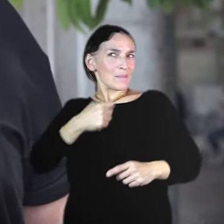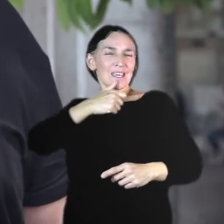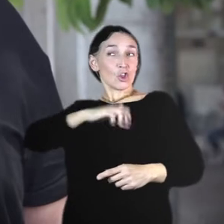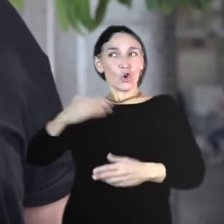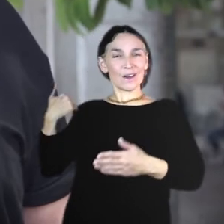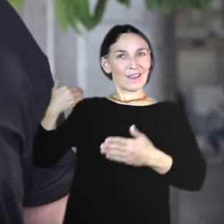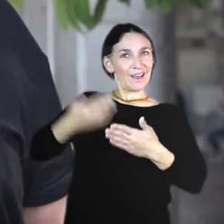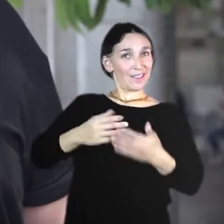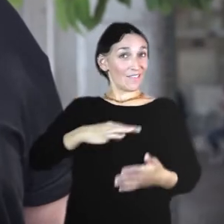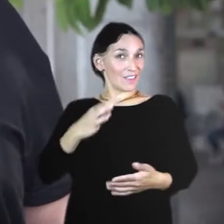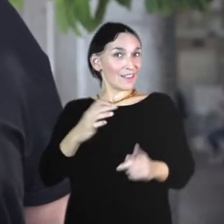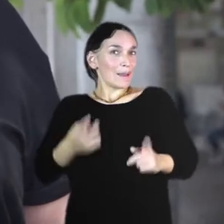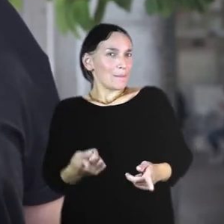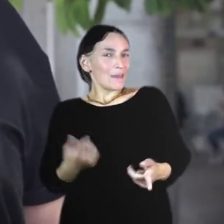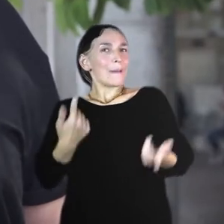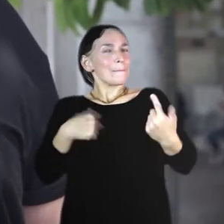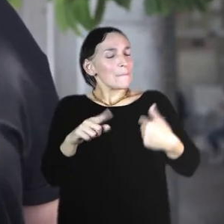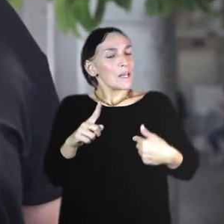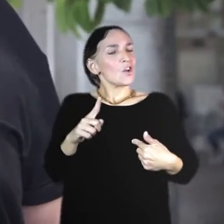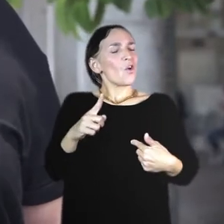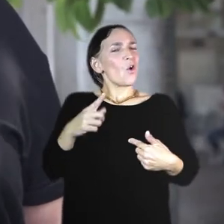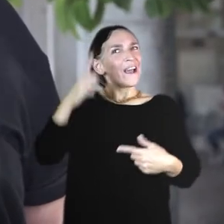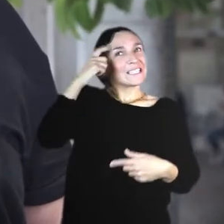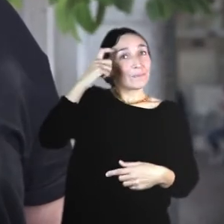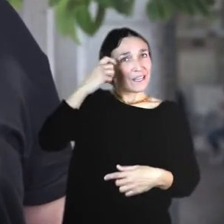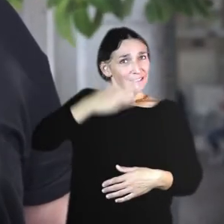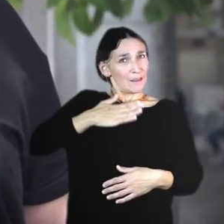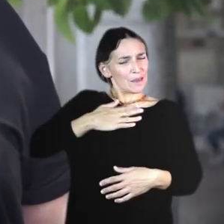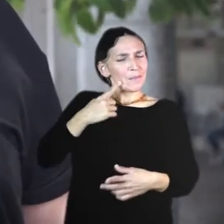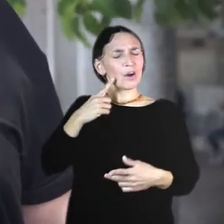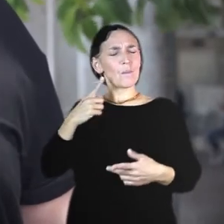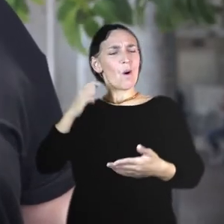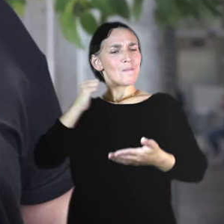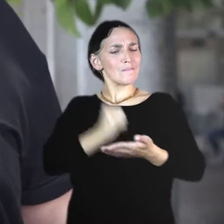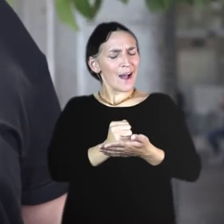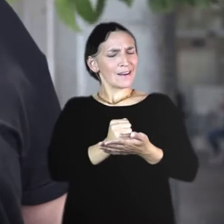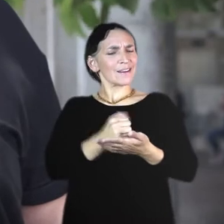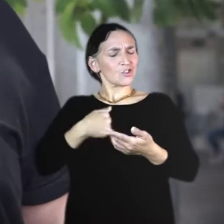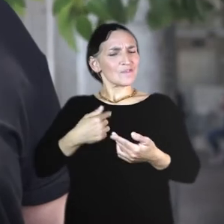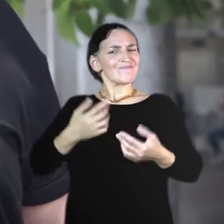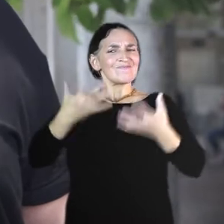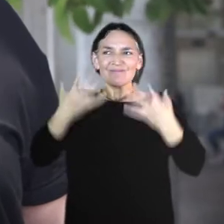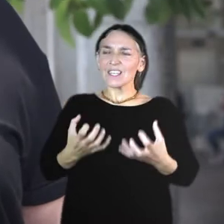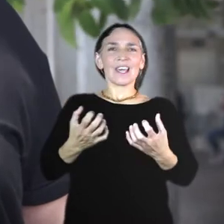eso fue marcándome para seguir buscando redes y alianzas.